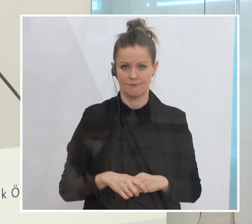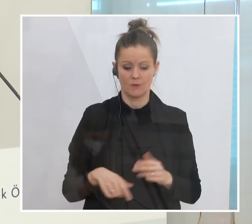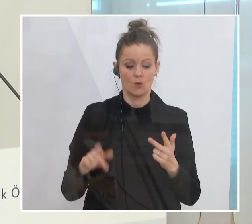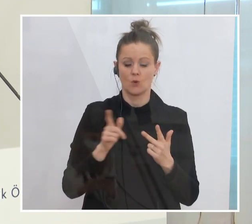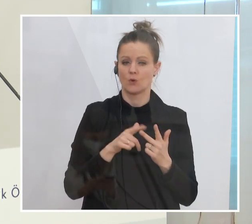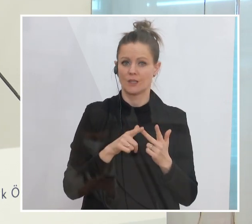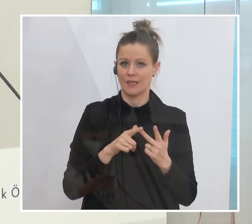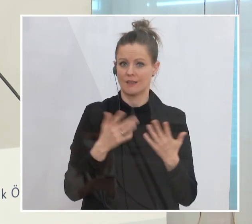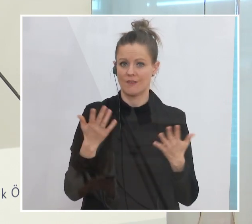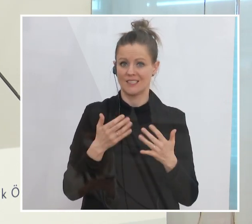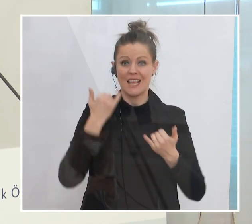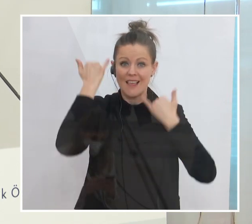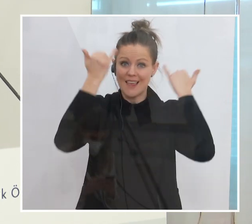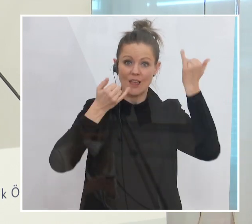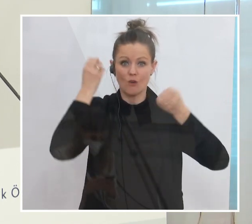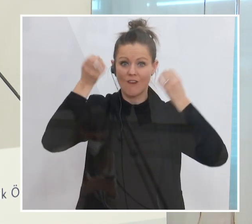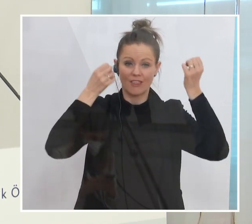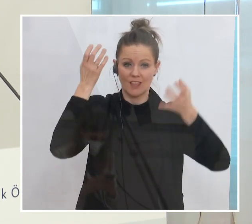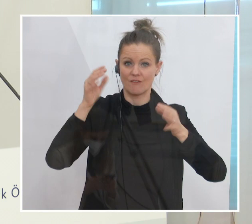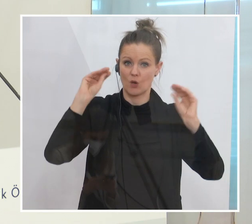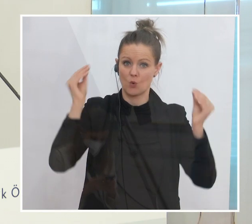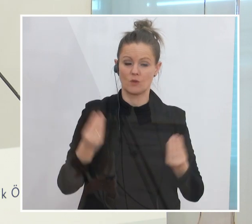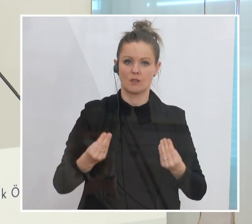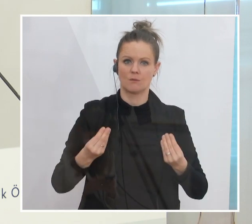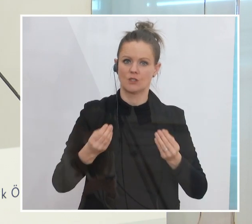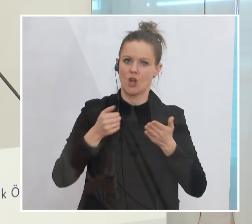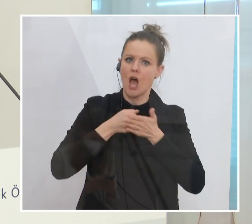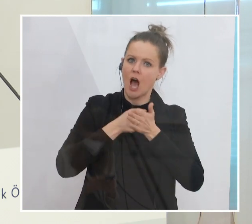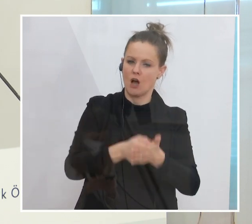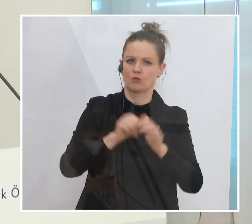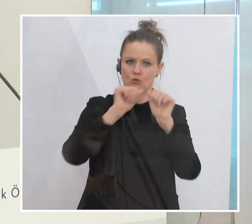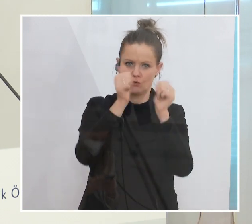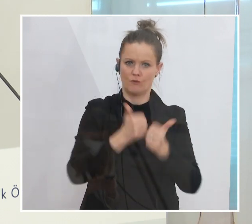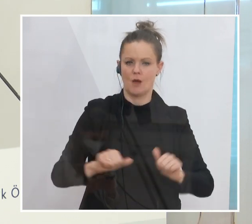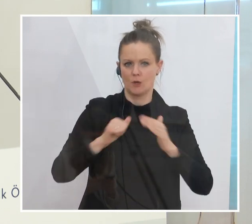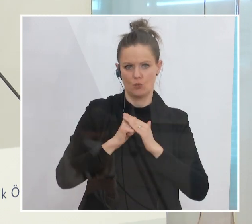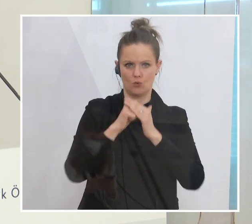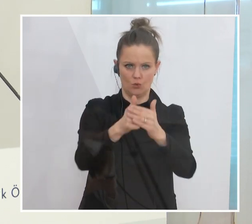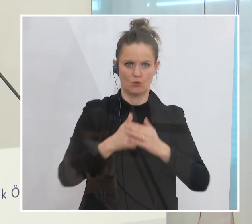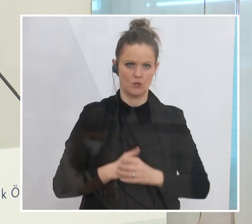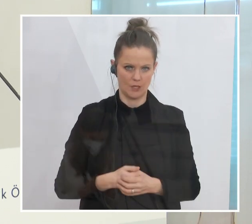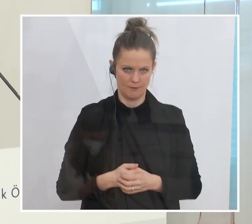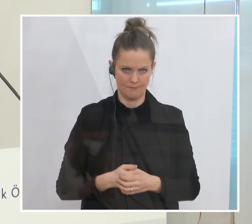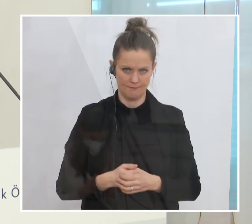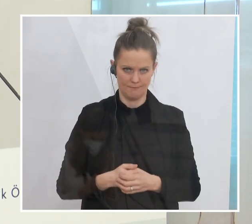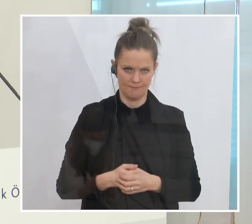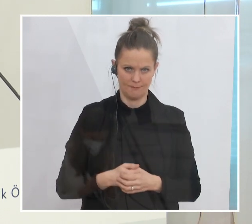innovative künstlerische Ausdrucksformen unterstützen. Die Künstlerinnen und Künstler,